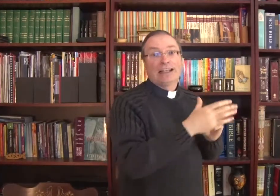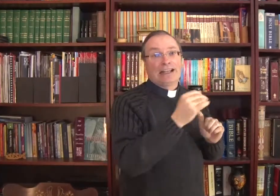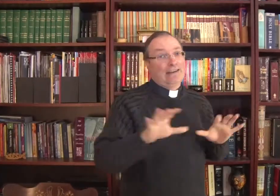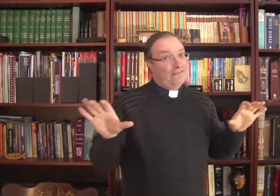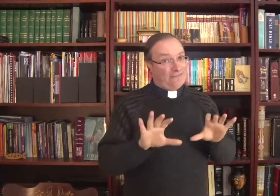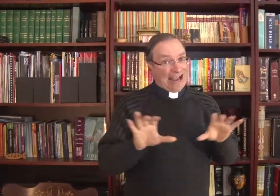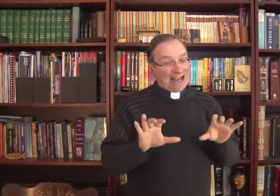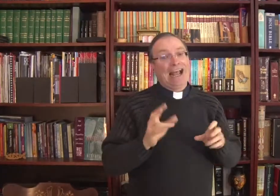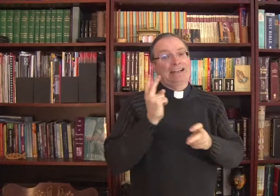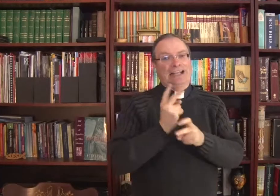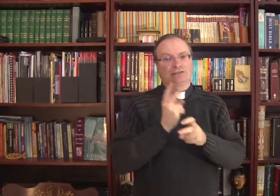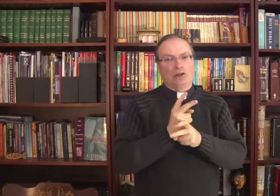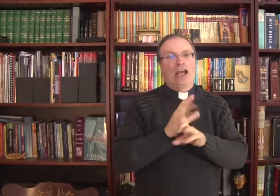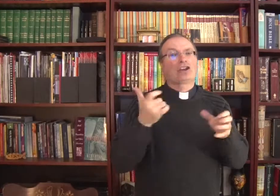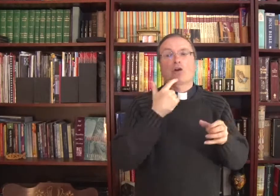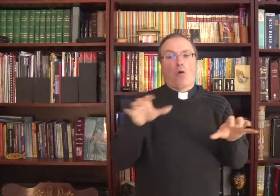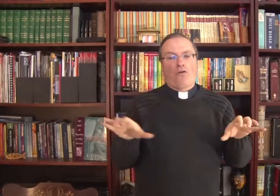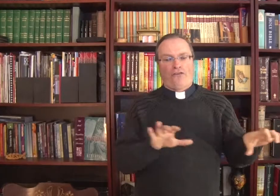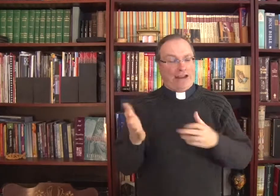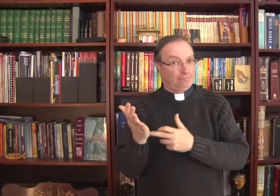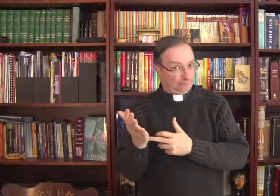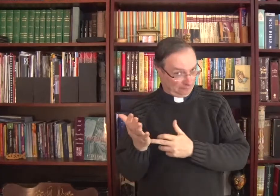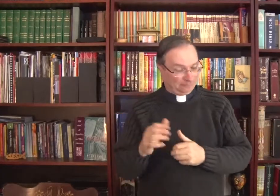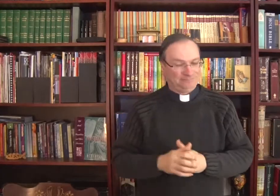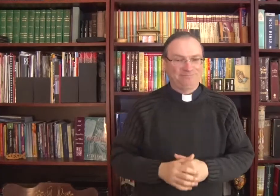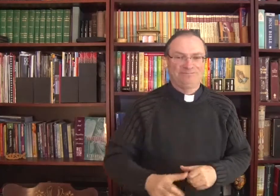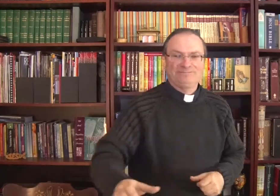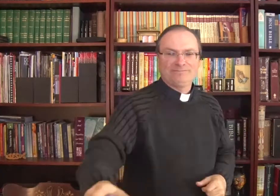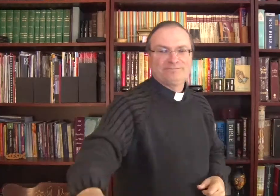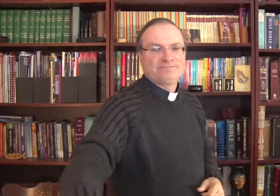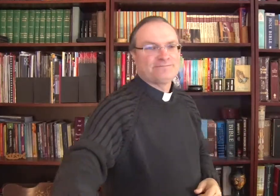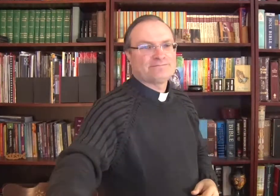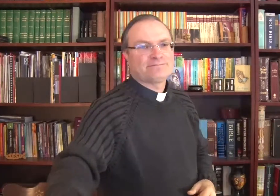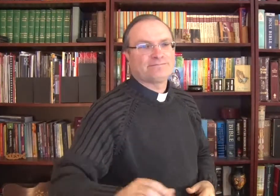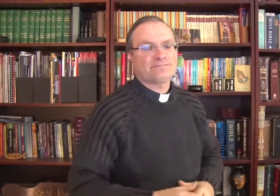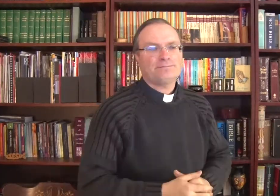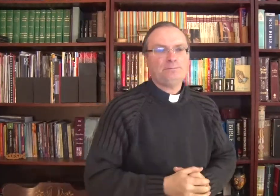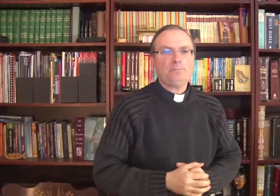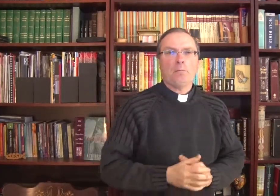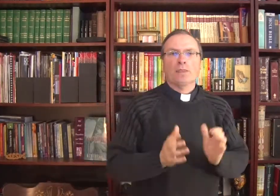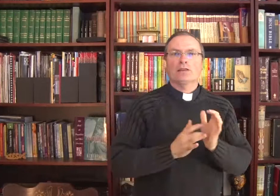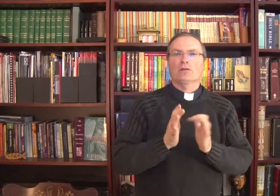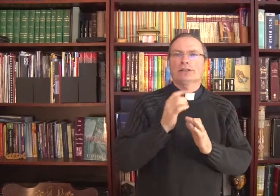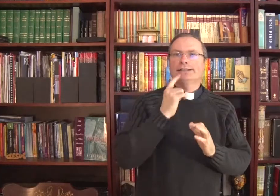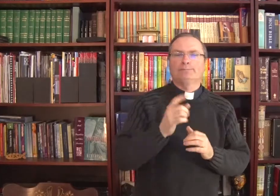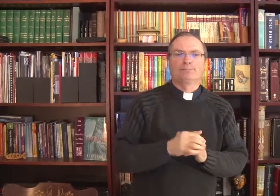Et faire attention à ce qu’on fait. Jésus disait: